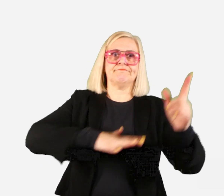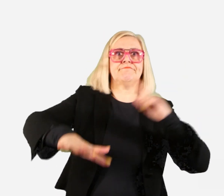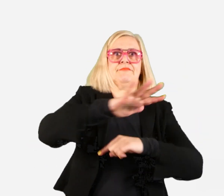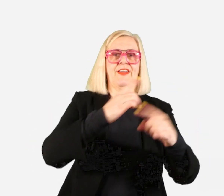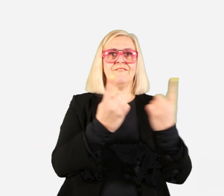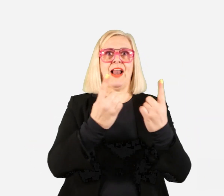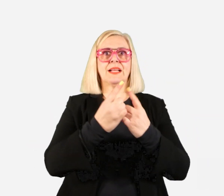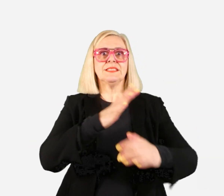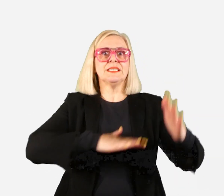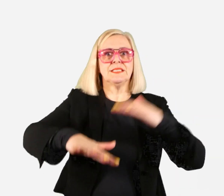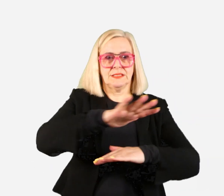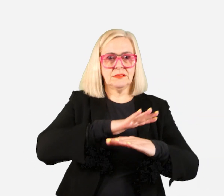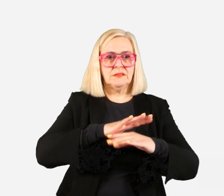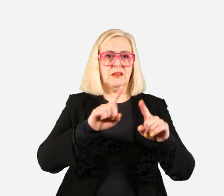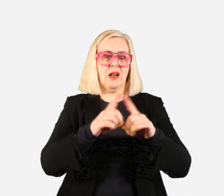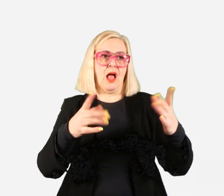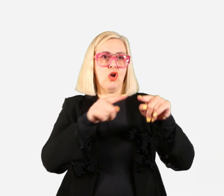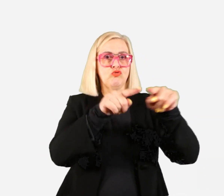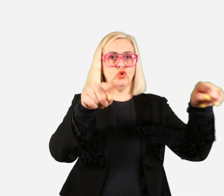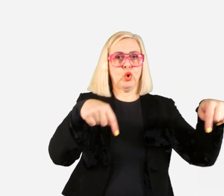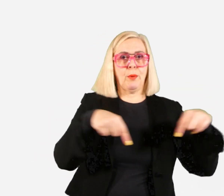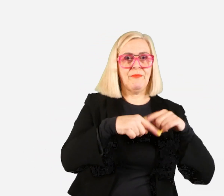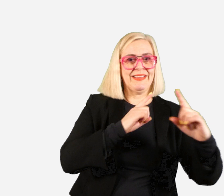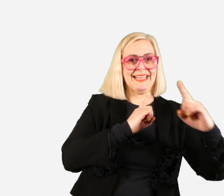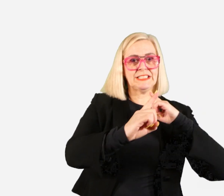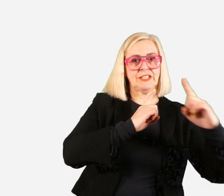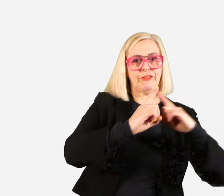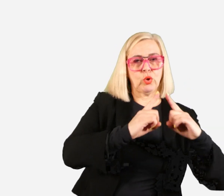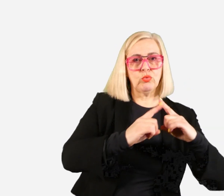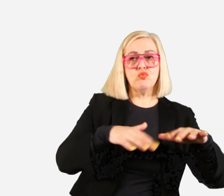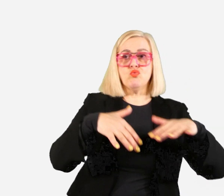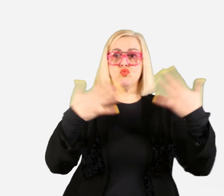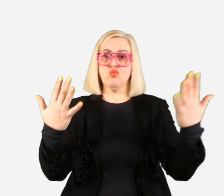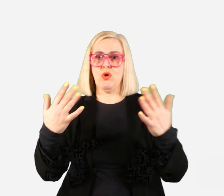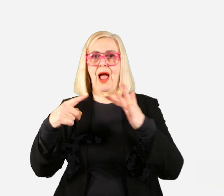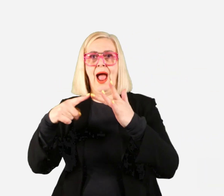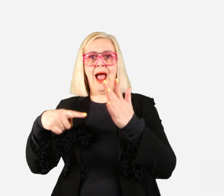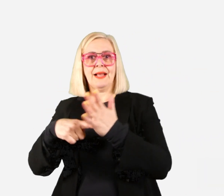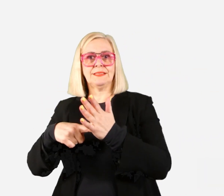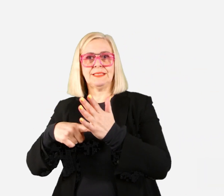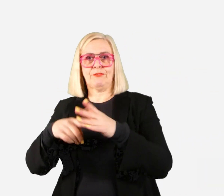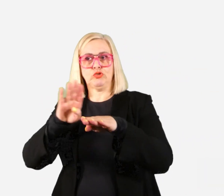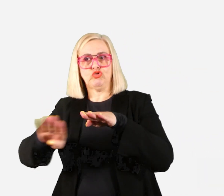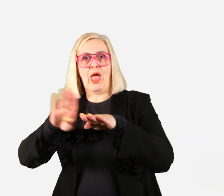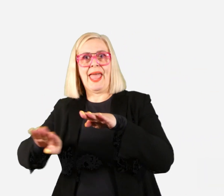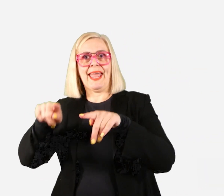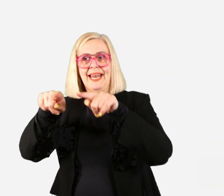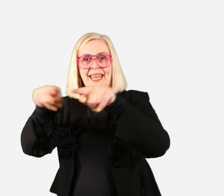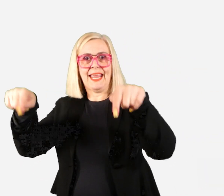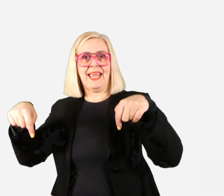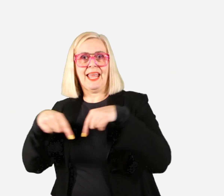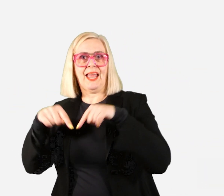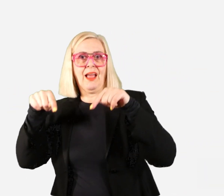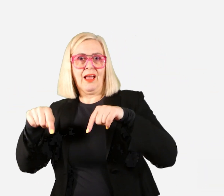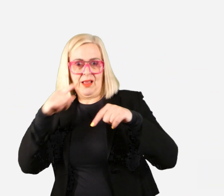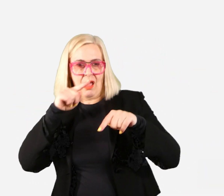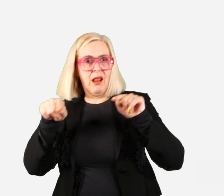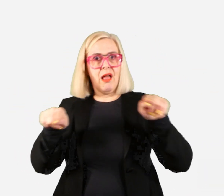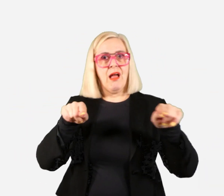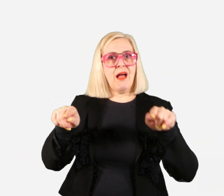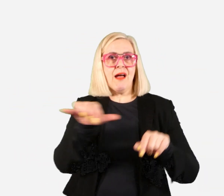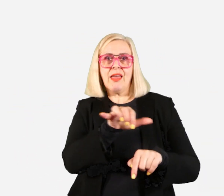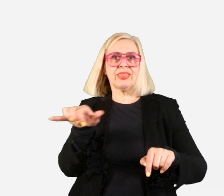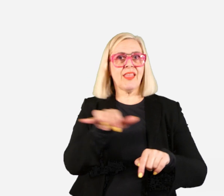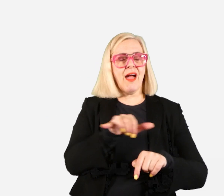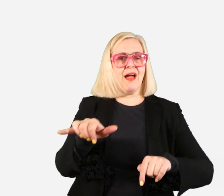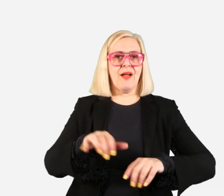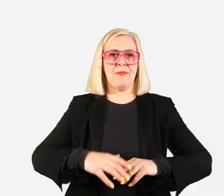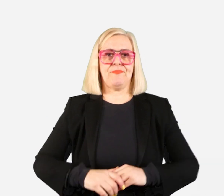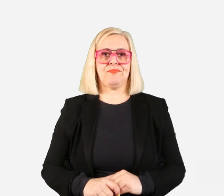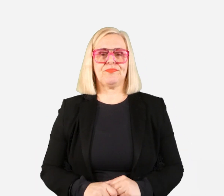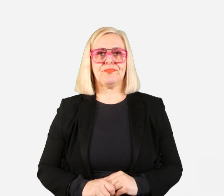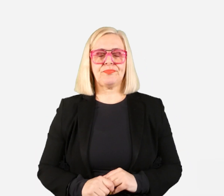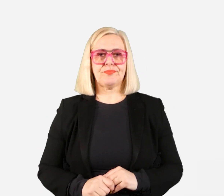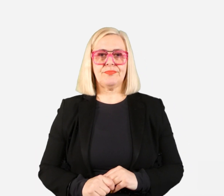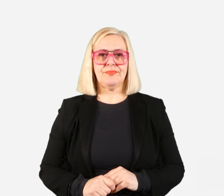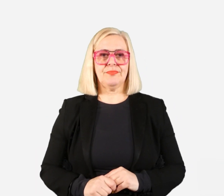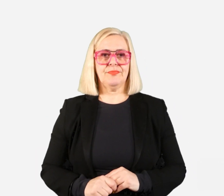Canolfan Gwaith, fel ystafelloedd ar gyfer cyfweliadau neu ystafelloedd TG ar gyfer digwyddiadau hyfforddi.